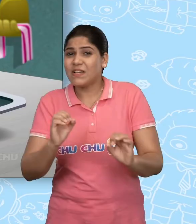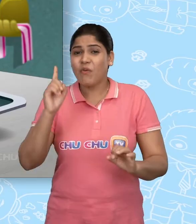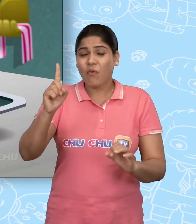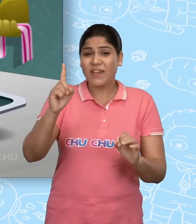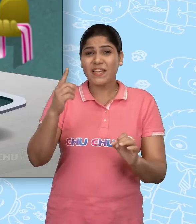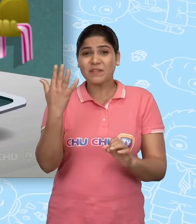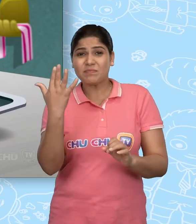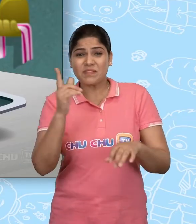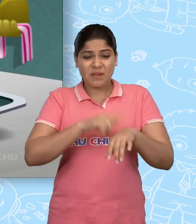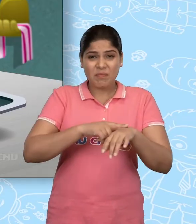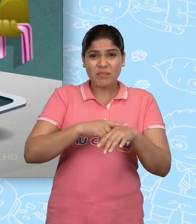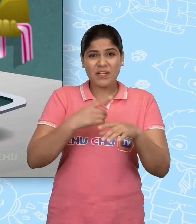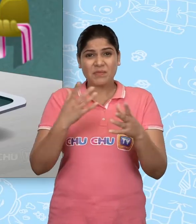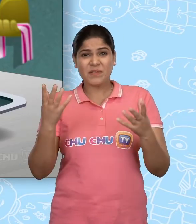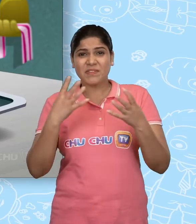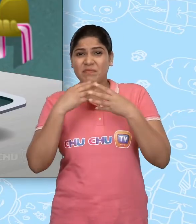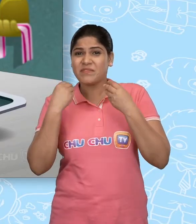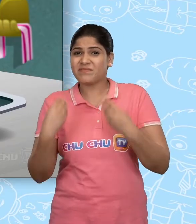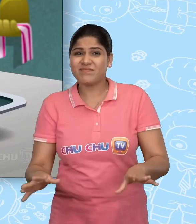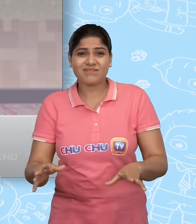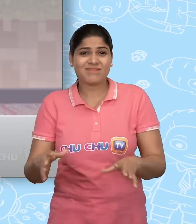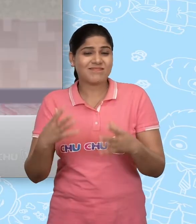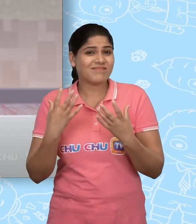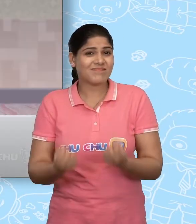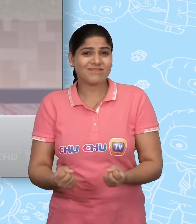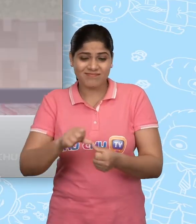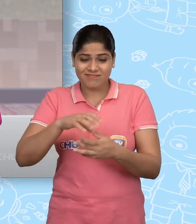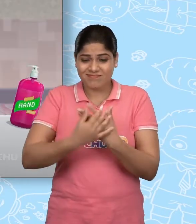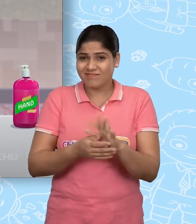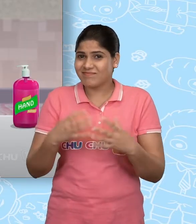वो तो एक मिनट भी हाथ धोने में गवाना नहीं चाहती थी